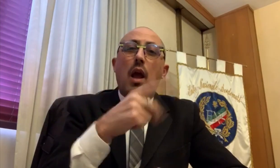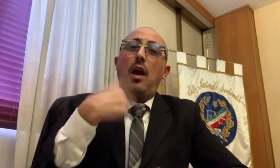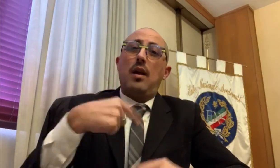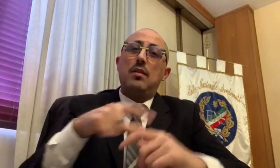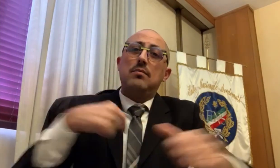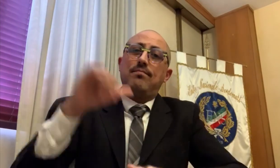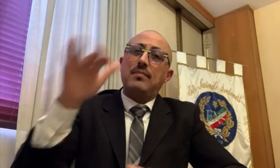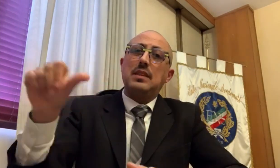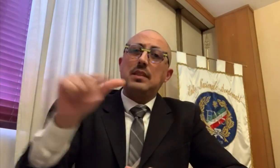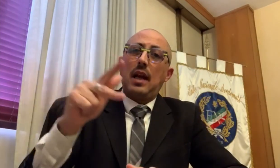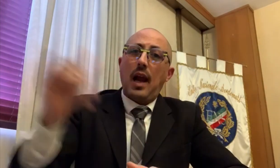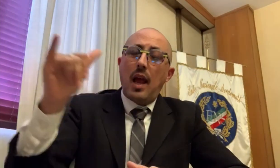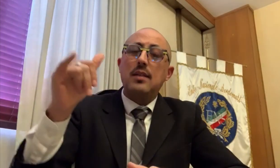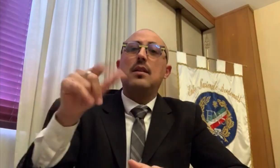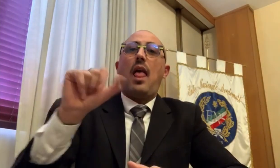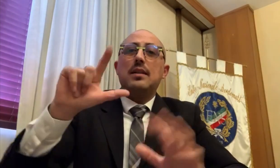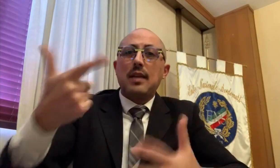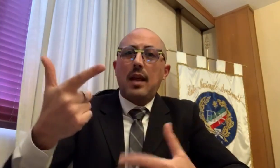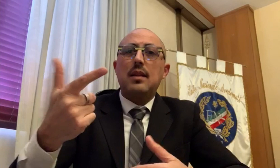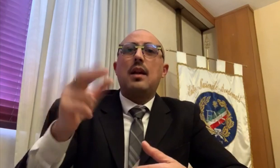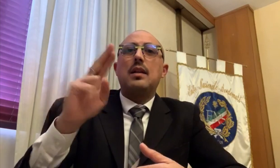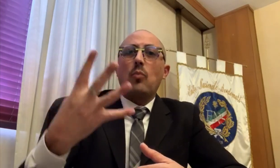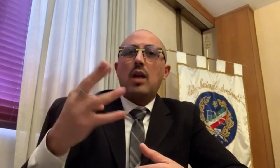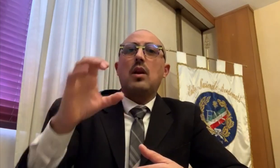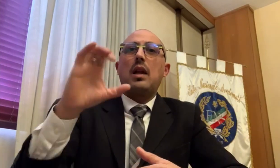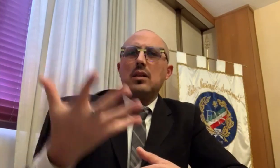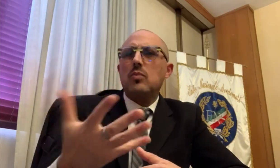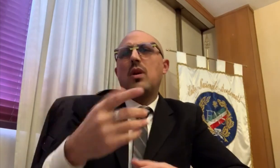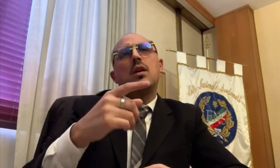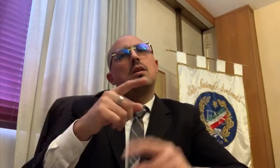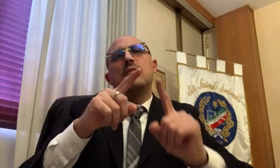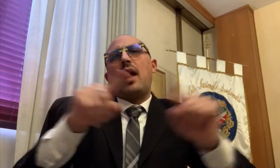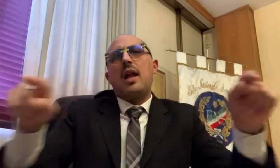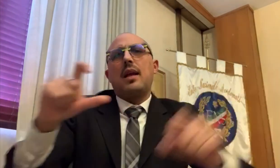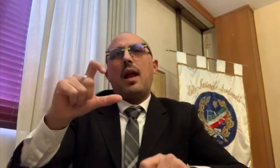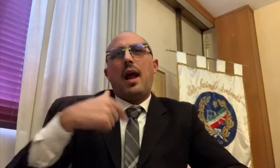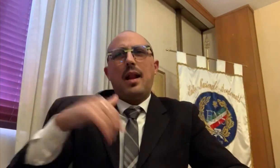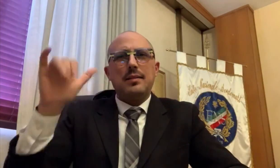Non mi riferisco solo alla RAI, abbiamo inviato lettere a SKY, LA7, Rete 4, Canale 5 ed altri